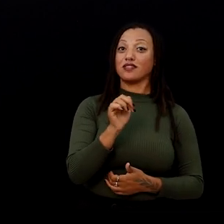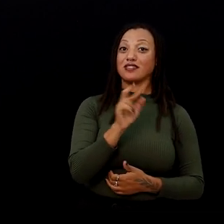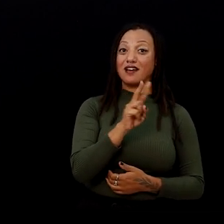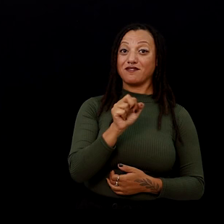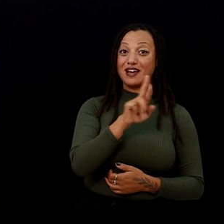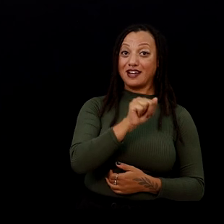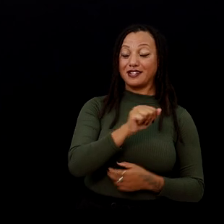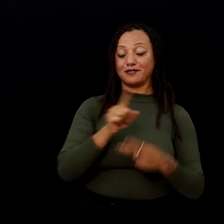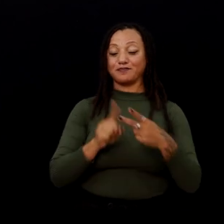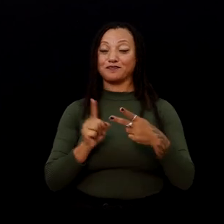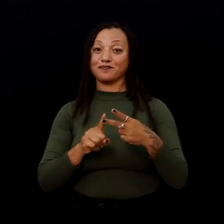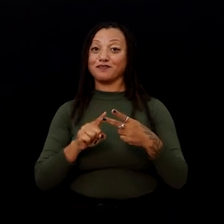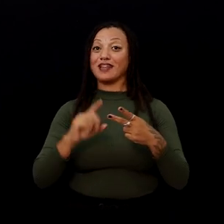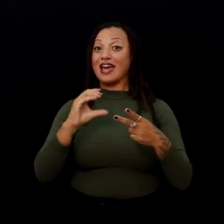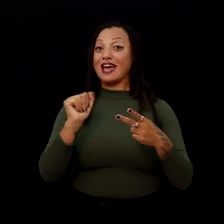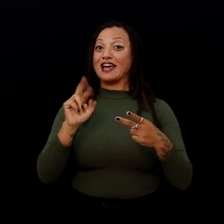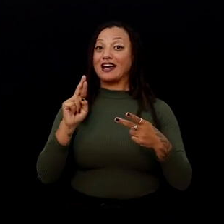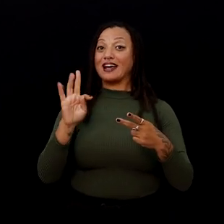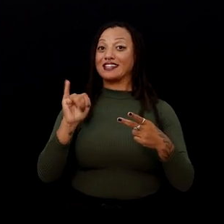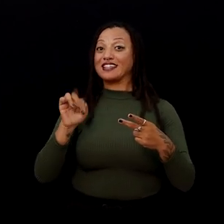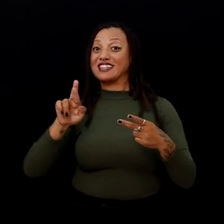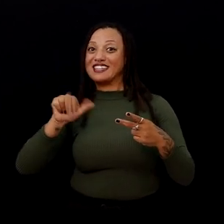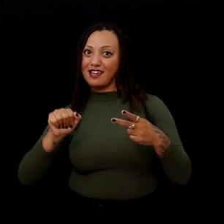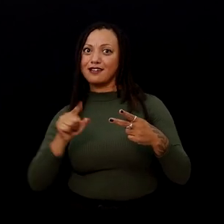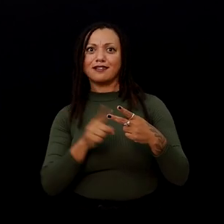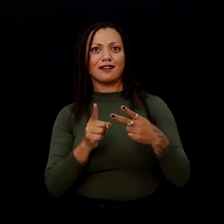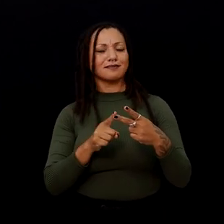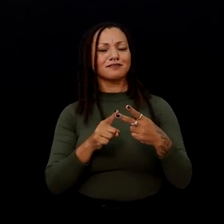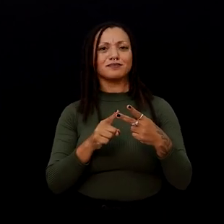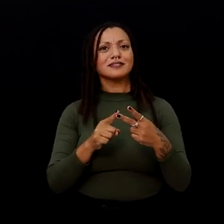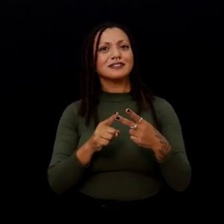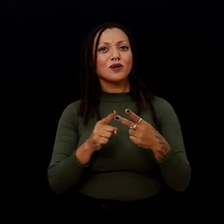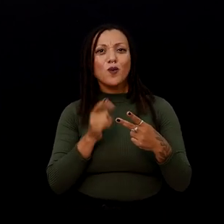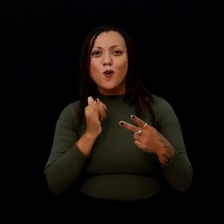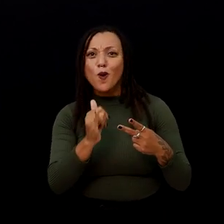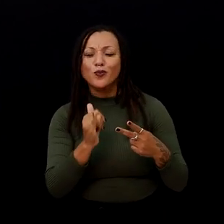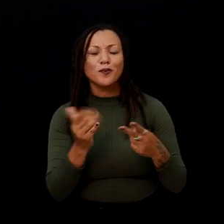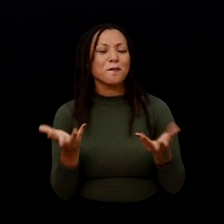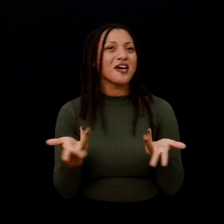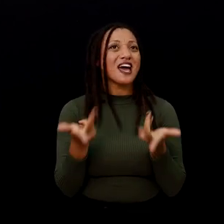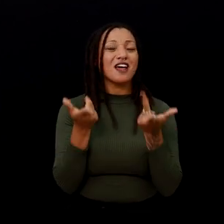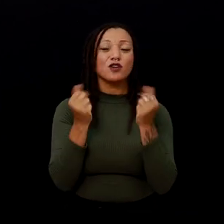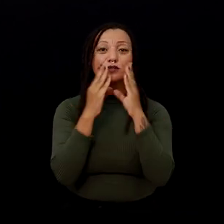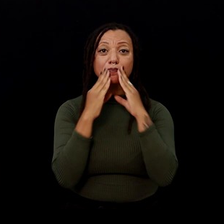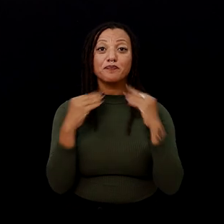Tipo "A carteira”, que também é dele e mostra de uma forma tão maravilhosa